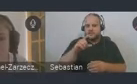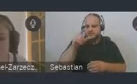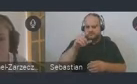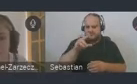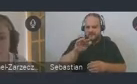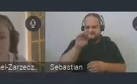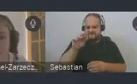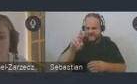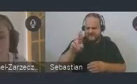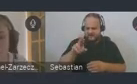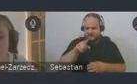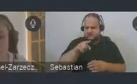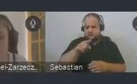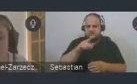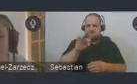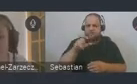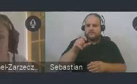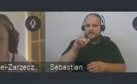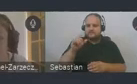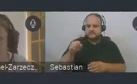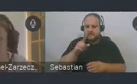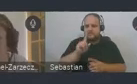Tak że przede wszystkim polecam te dwa raporty,